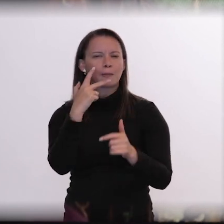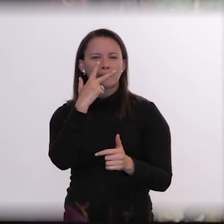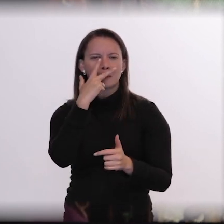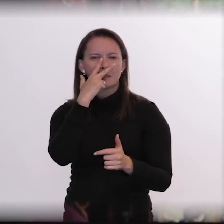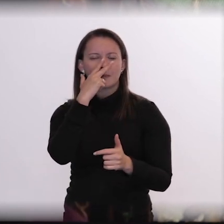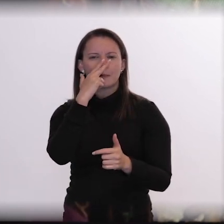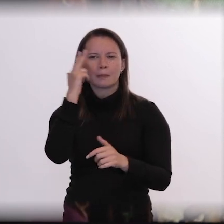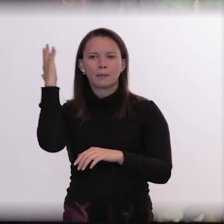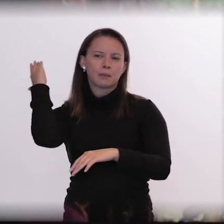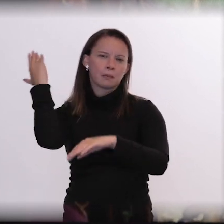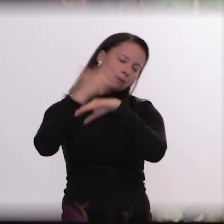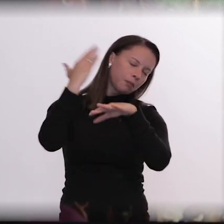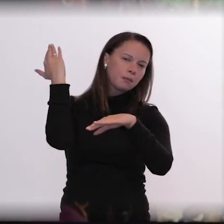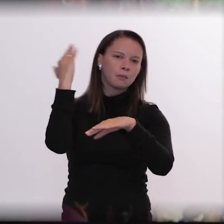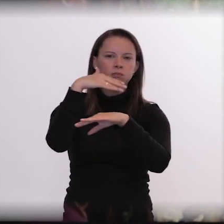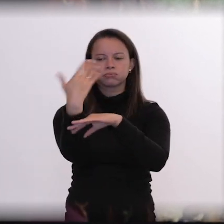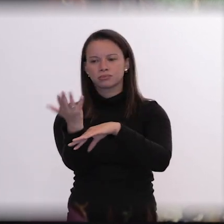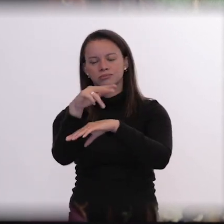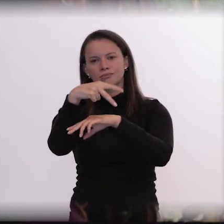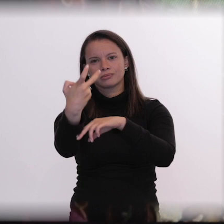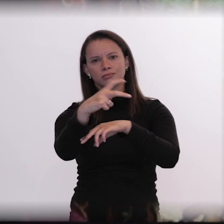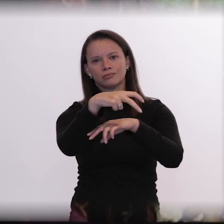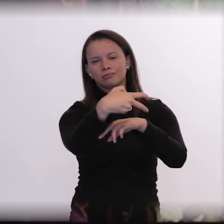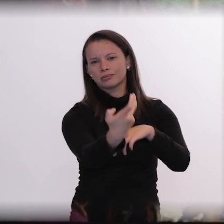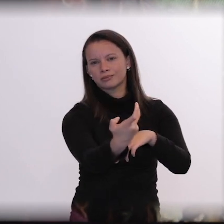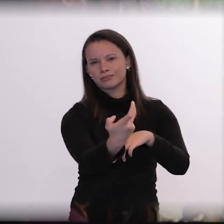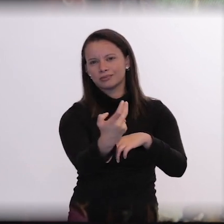A Vanguarda de, onde mostra o efeito da violência.